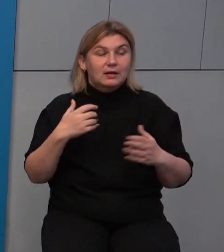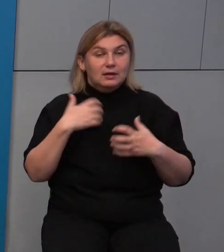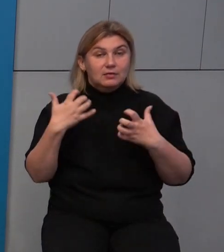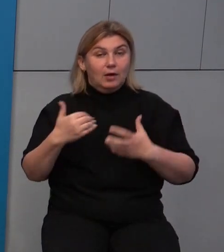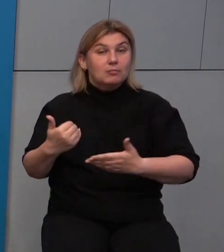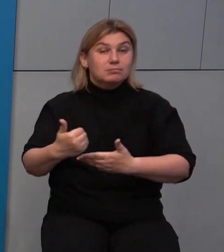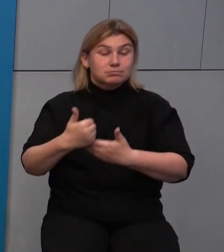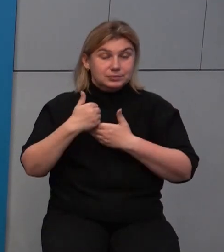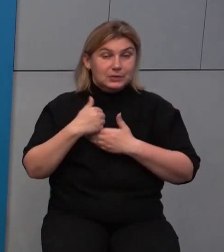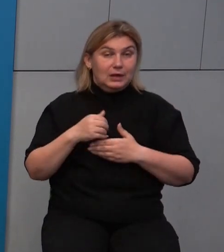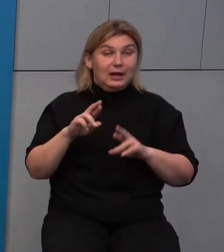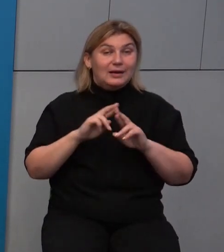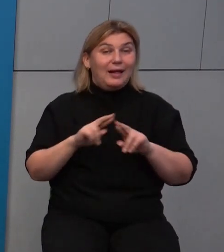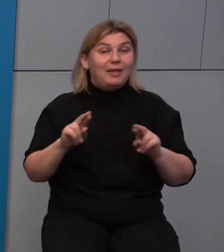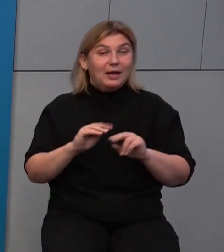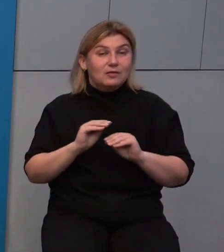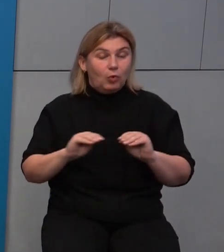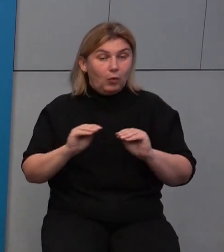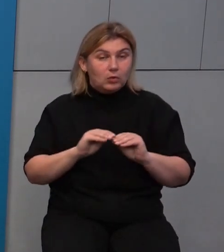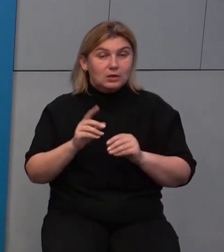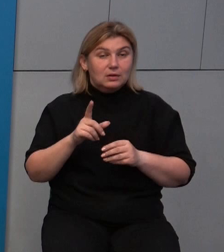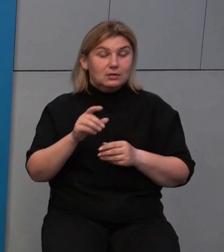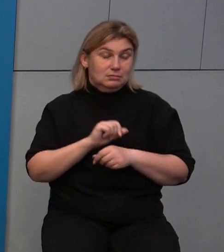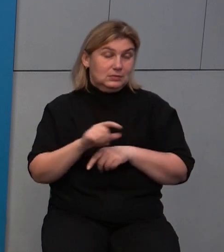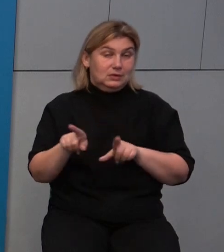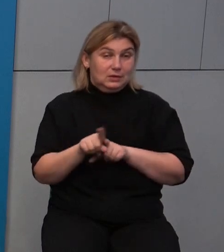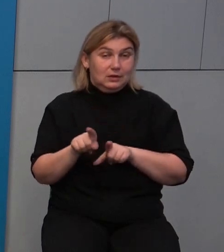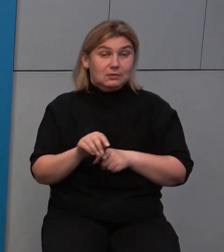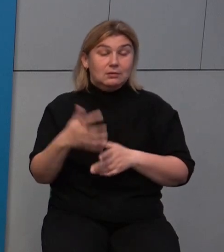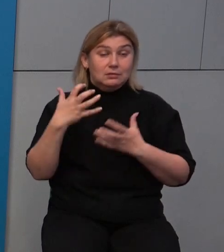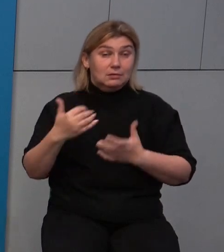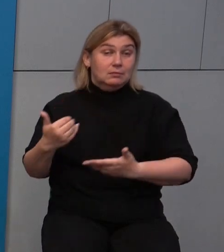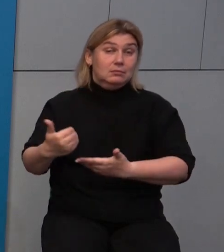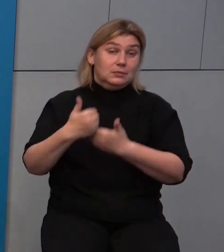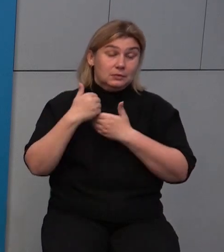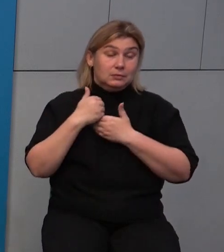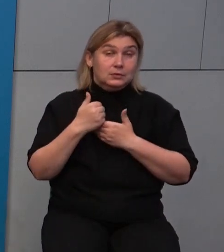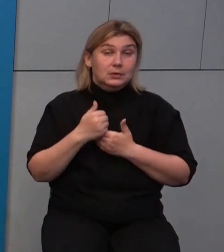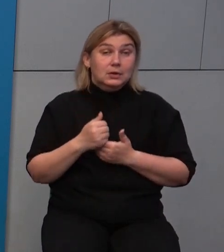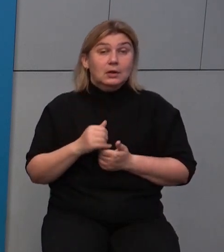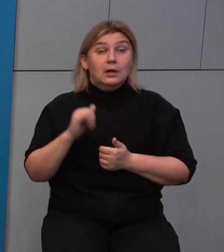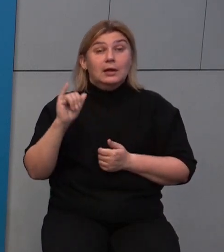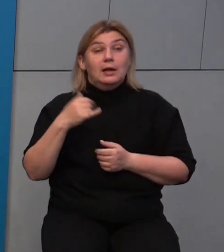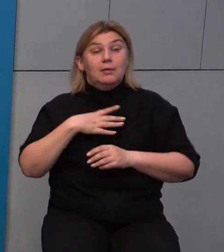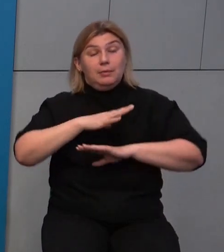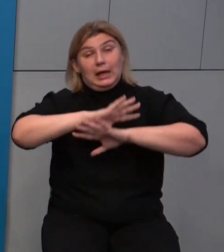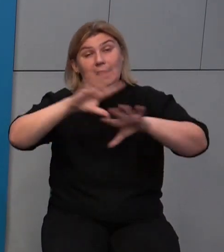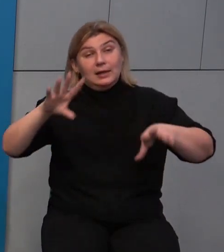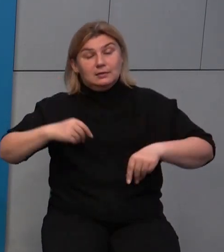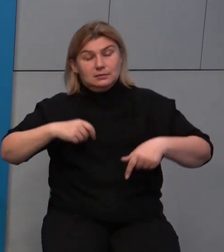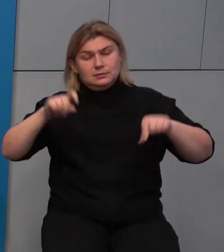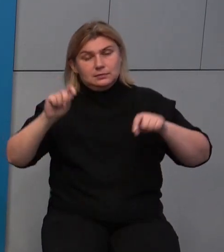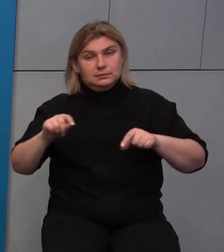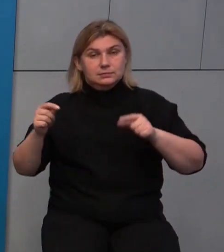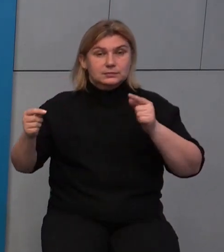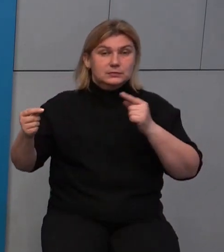Redaktor, z którym wówczas pracowałam, był naprawdę pomocny. I on mówi, a jakbyśmy tak razem usiedli i przeredagowali trochę to,